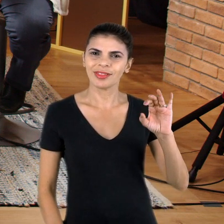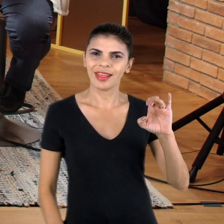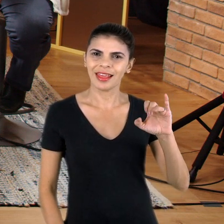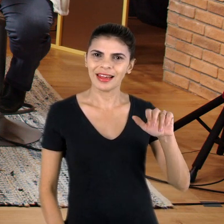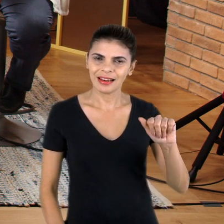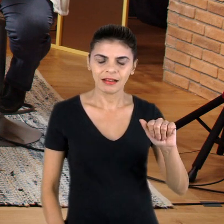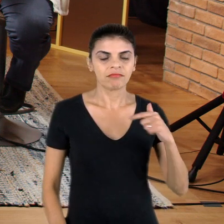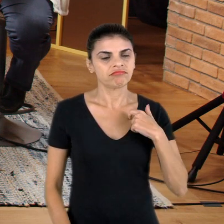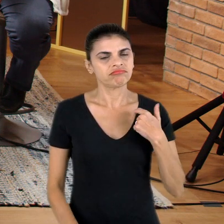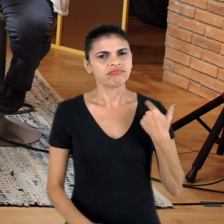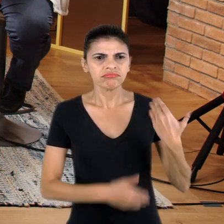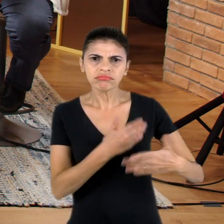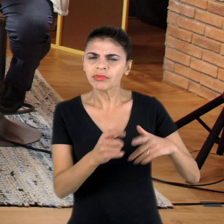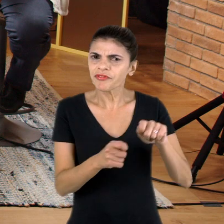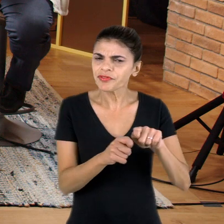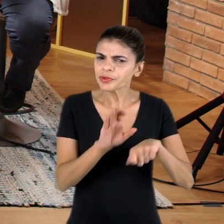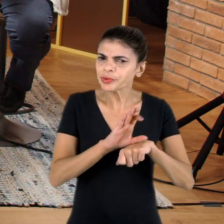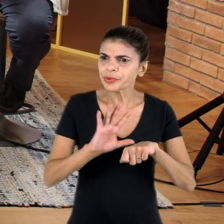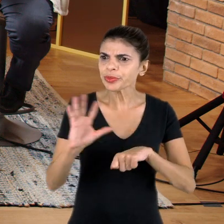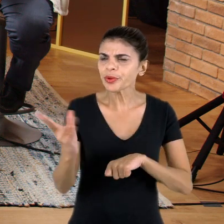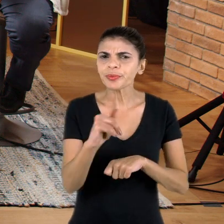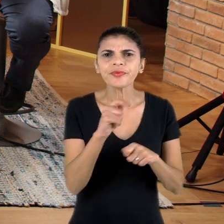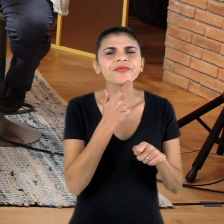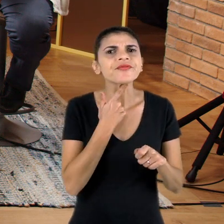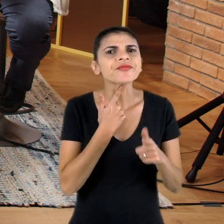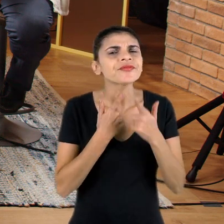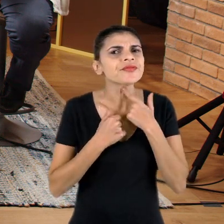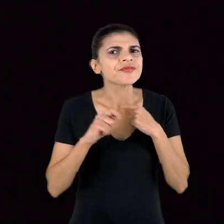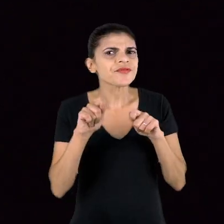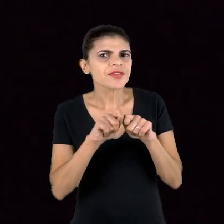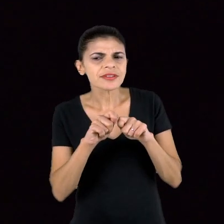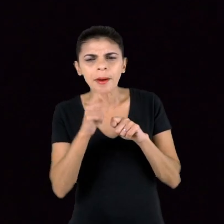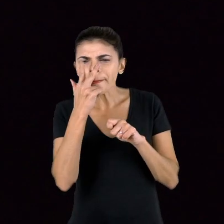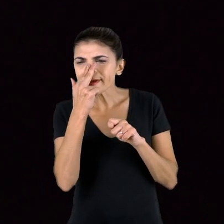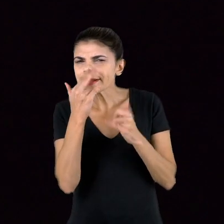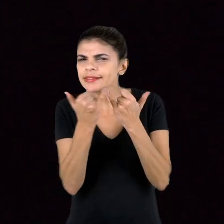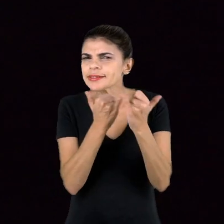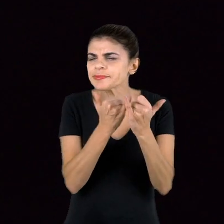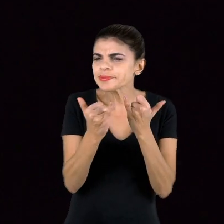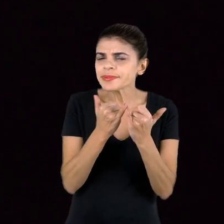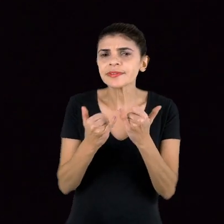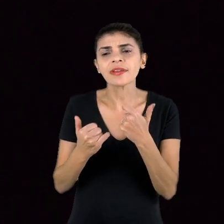aí todos tavam querendo fazer, ou alguma coisa próxima, né? E eu querendo fazer música!